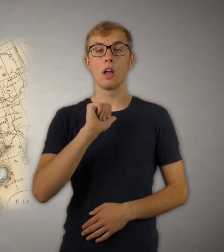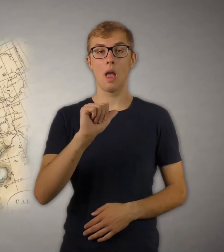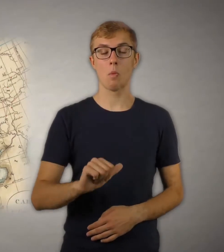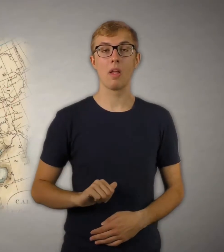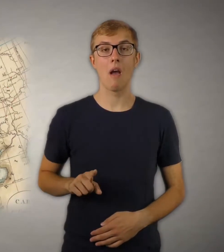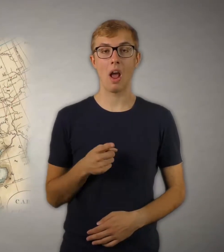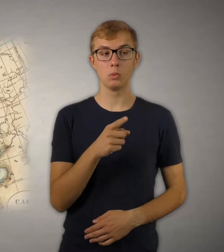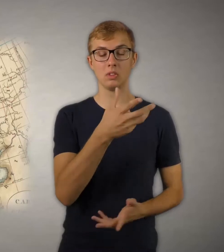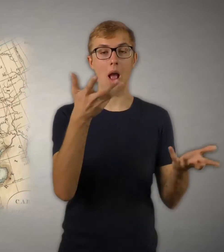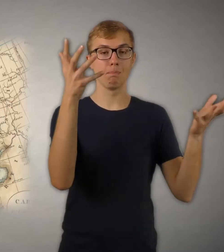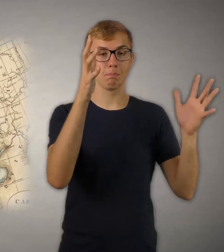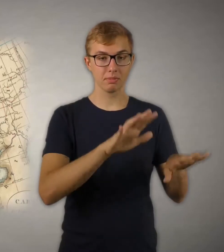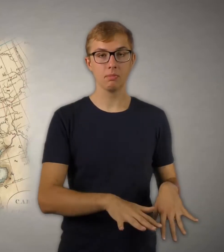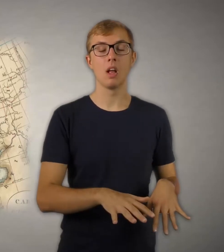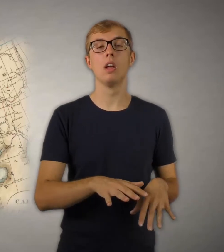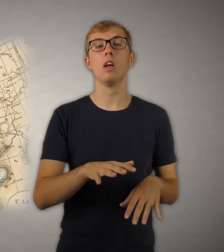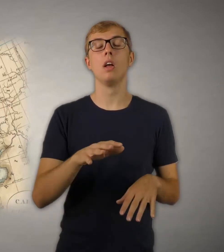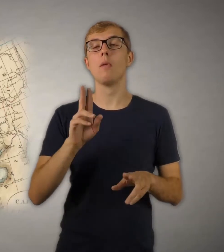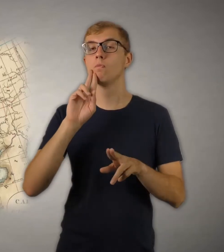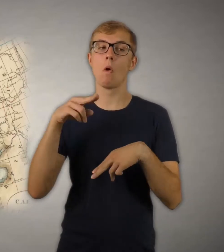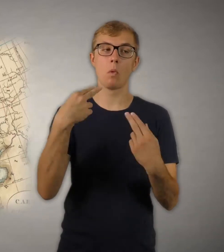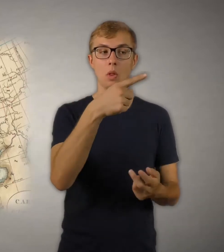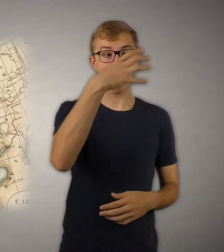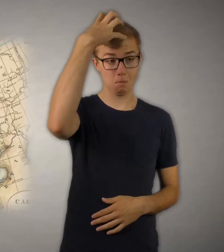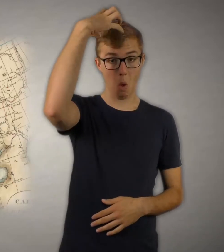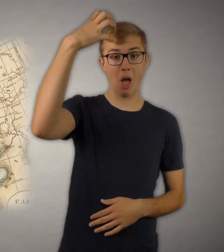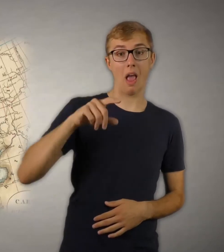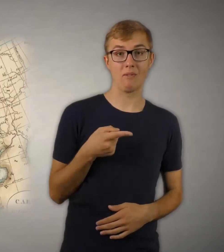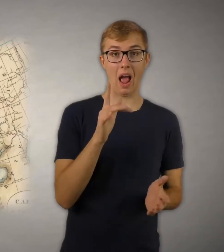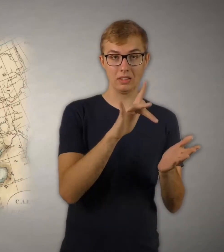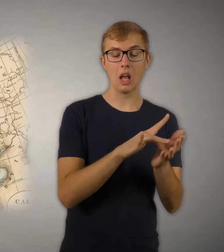Po ostatecznym upadku Republiki Francuskiej i przywróceniu tam monarchii